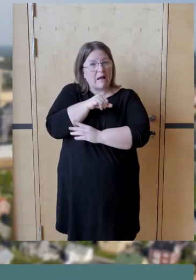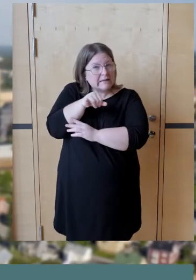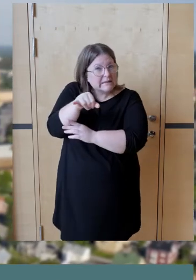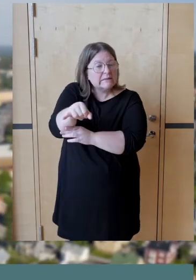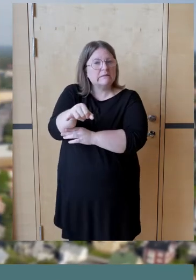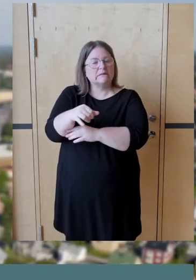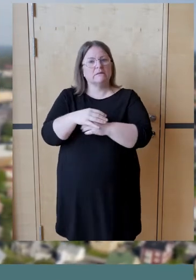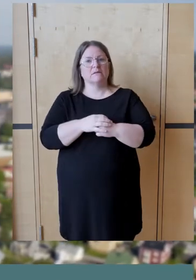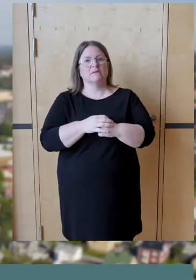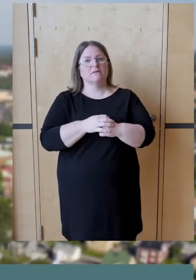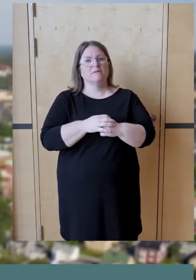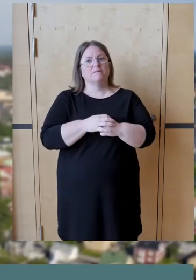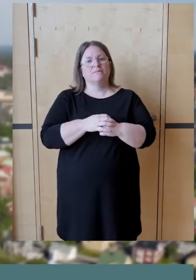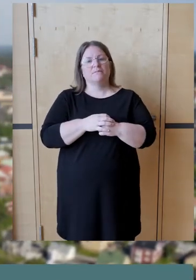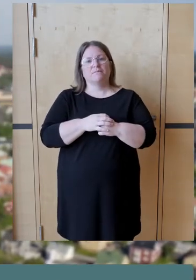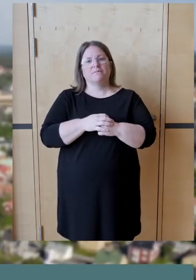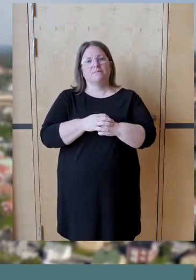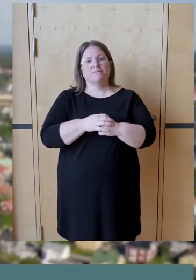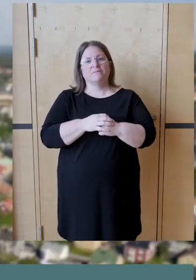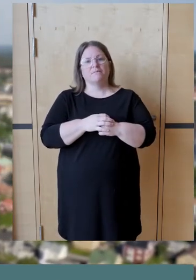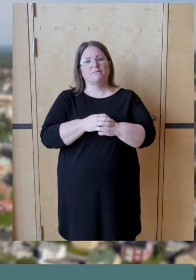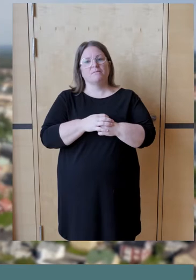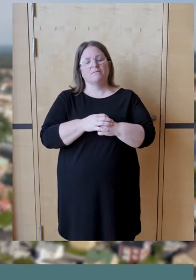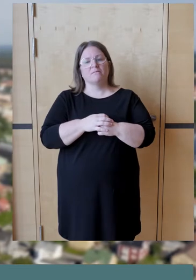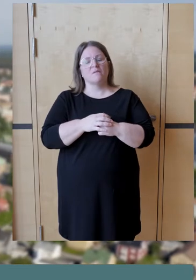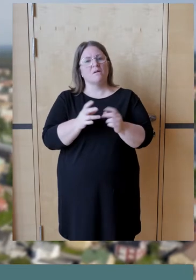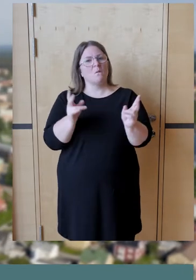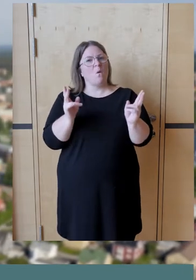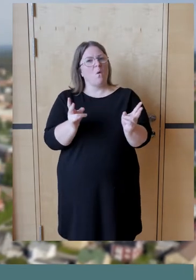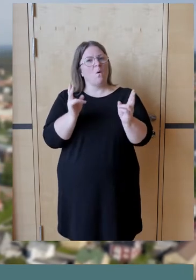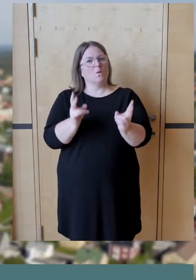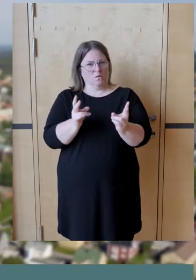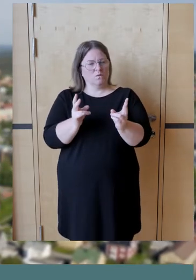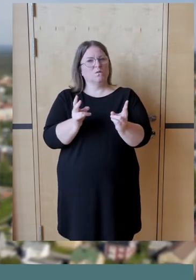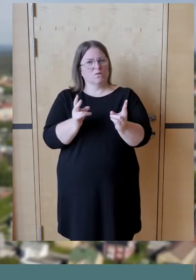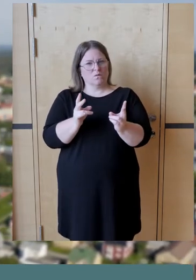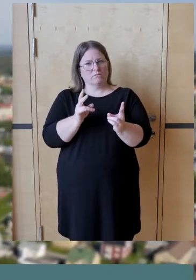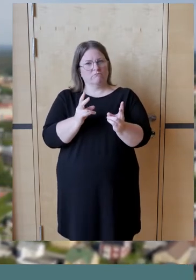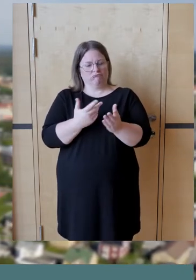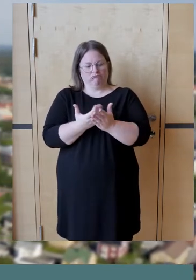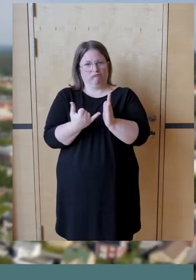Och och sen är det också och till resa Skelleftebuss